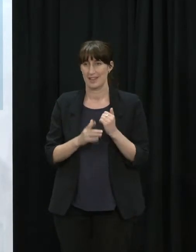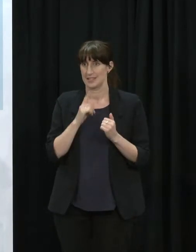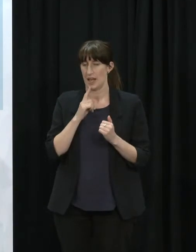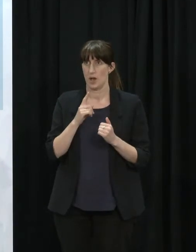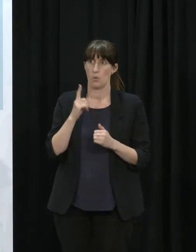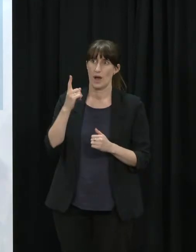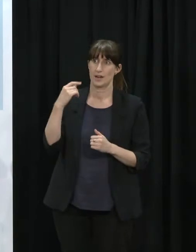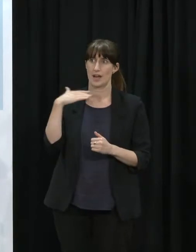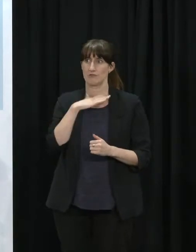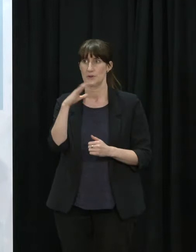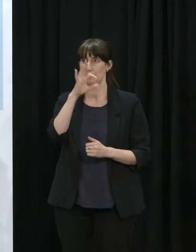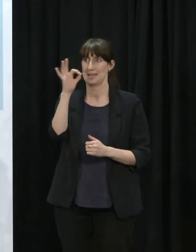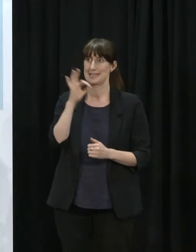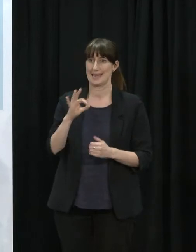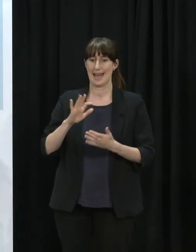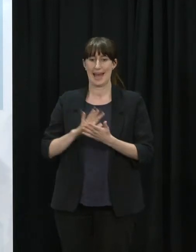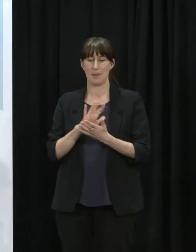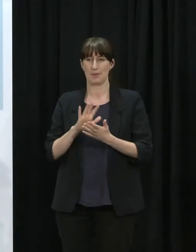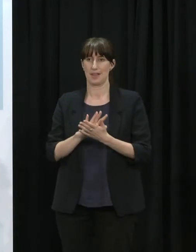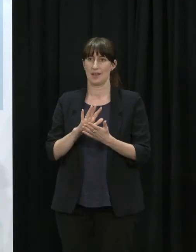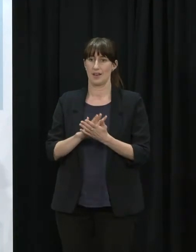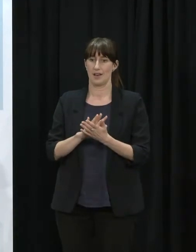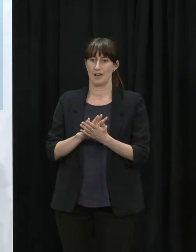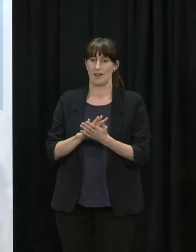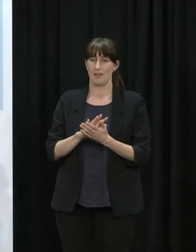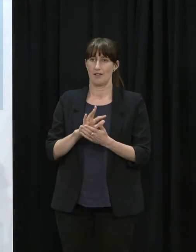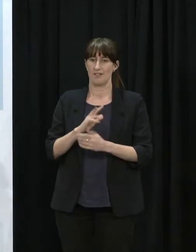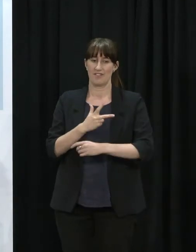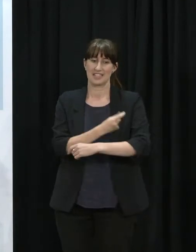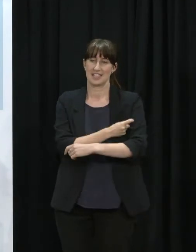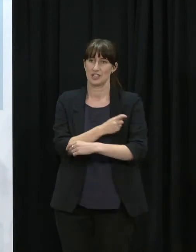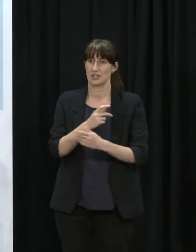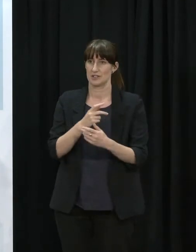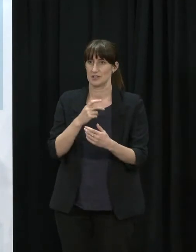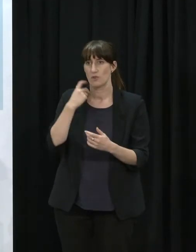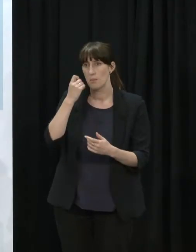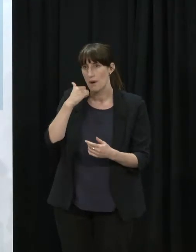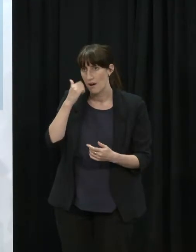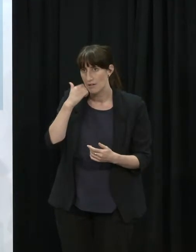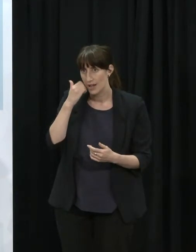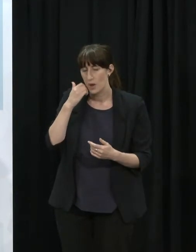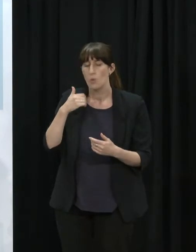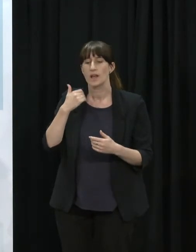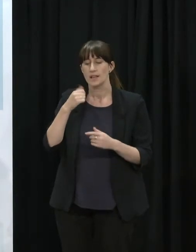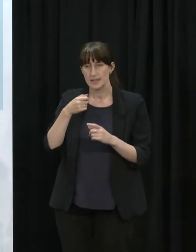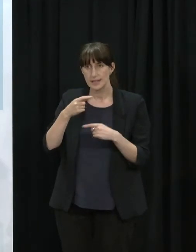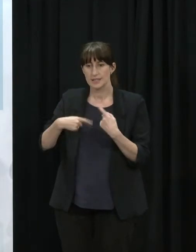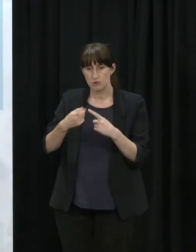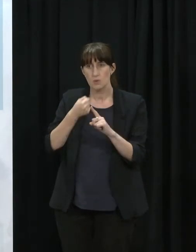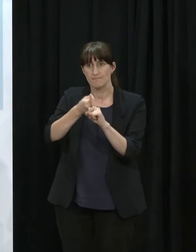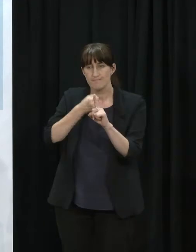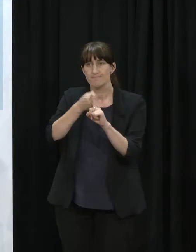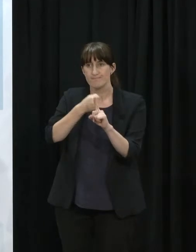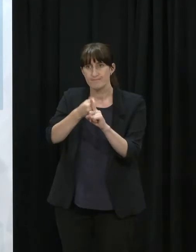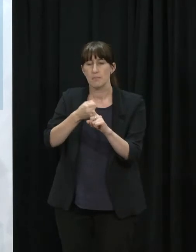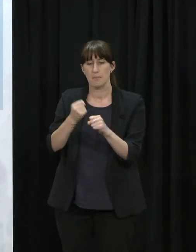kitenga a te Taraipiunara o Waitangi. E kore ratou e waiho